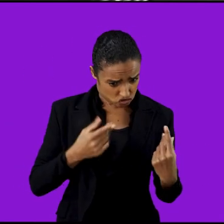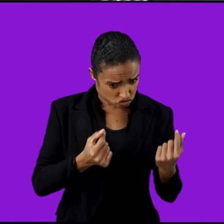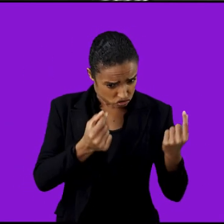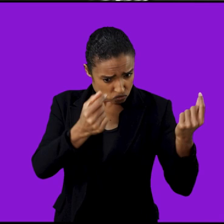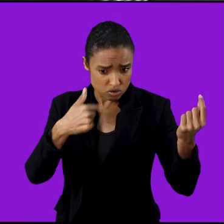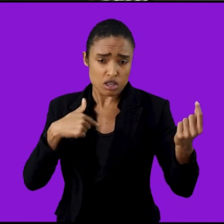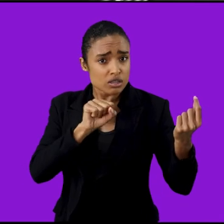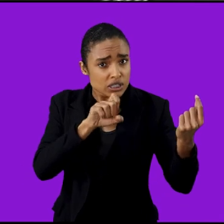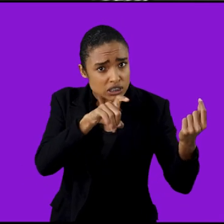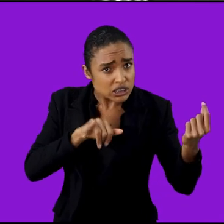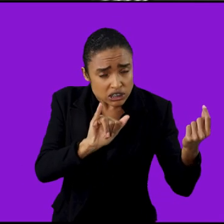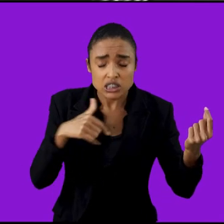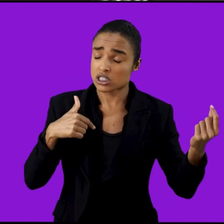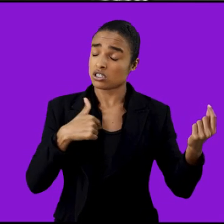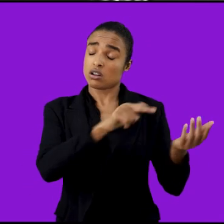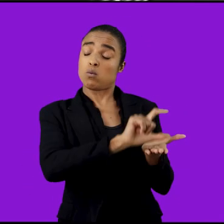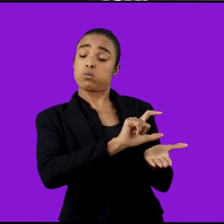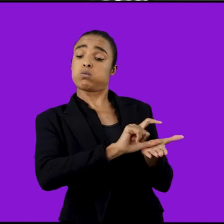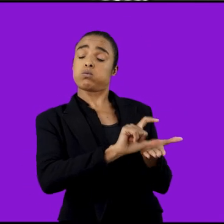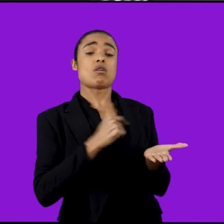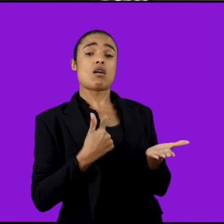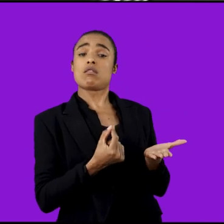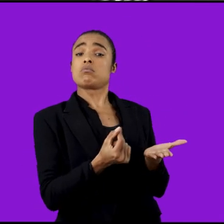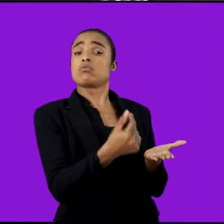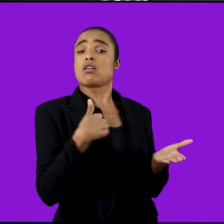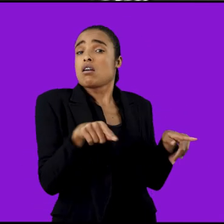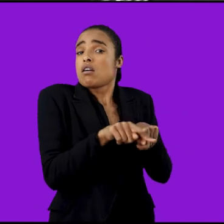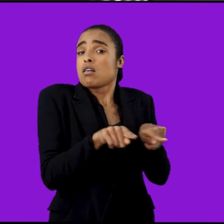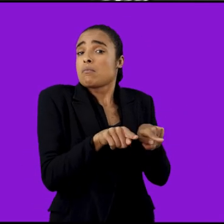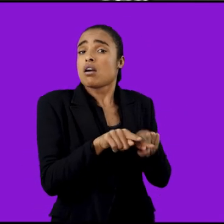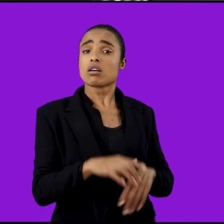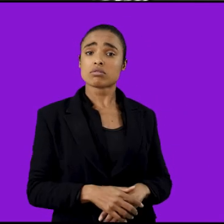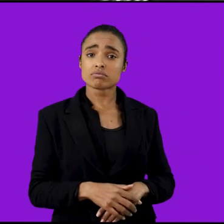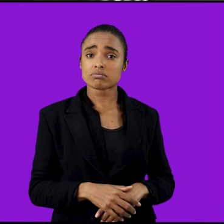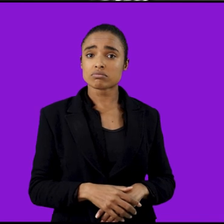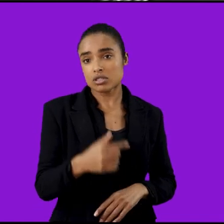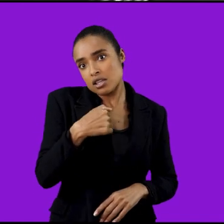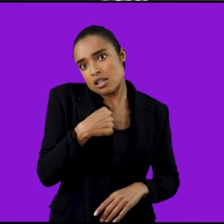que eu fico mais sexy, amor. Dá o me faz-me rir aqui que eu fico sexy também, entendeu?